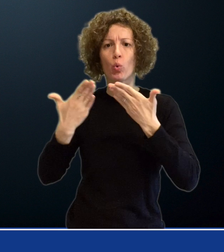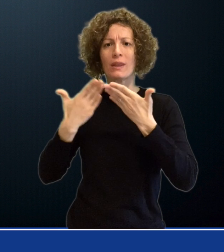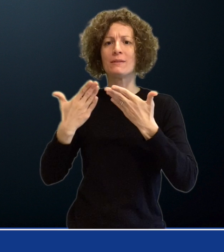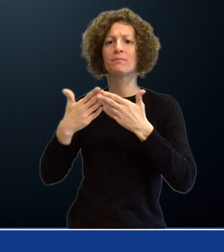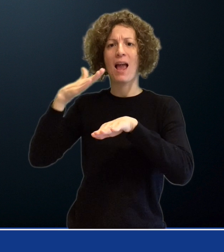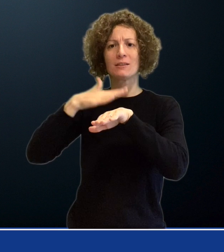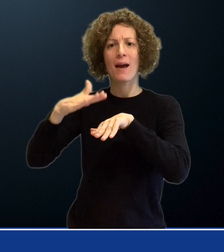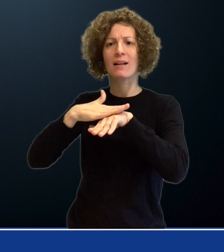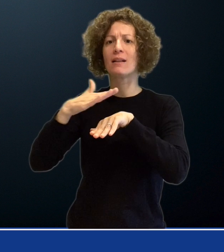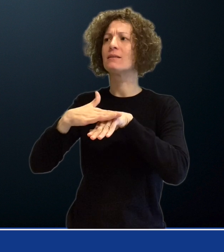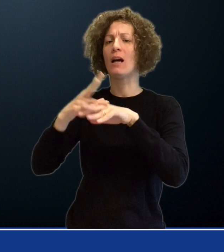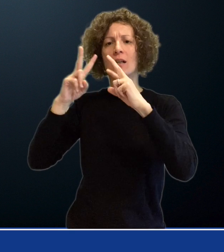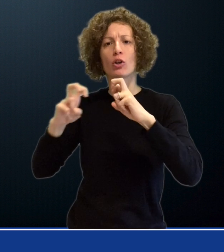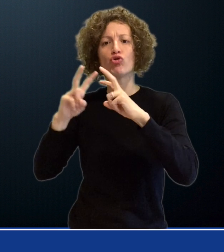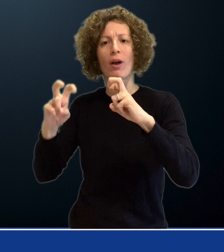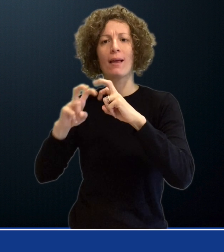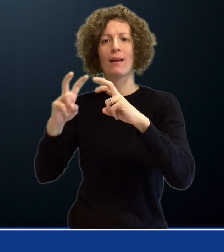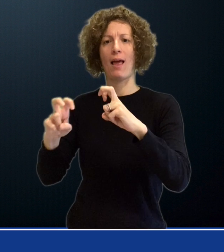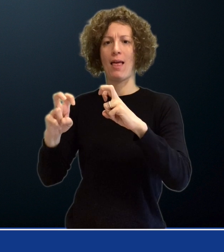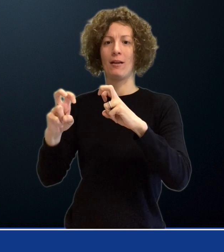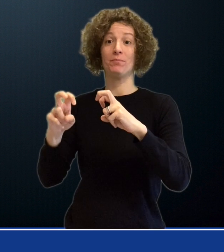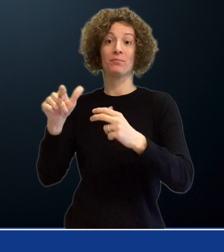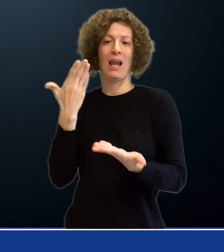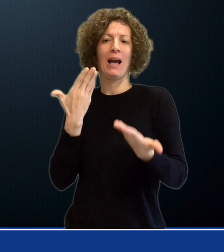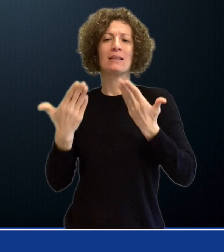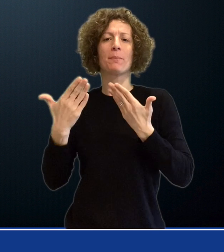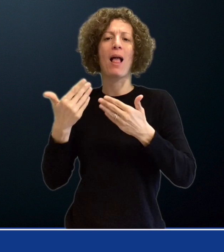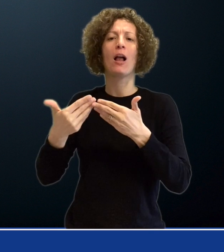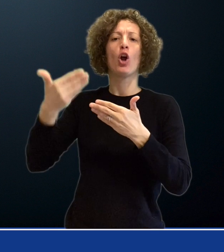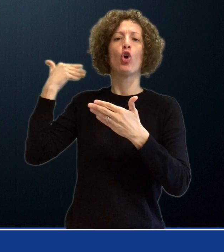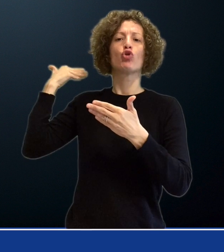approcci interdisciplinari che abbiano al centro ricerche ed esperienze significative in merito alla LIS.